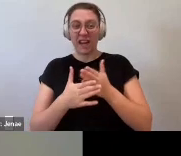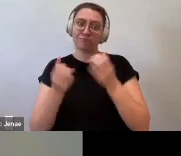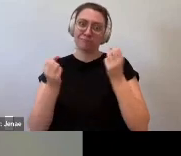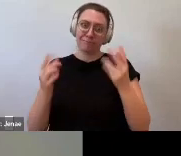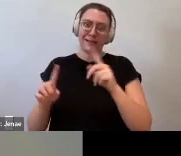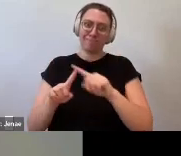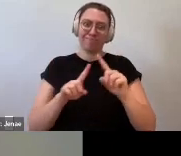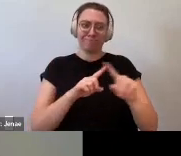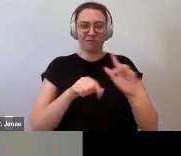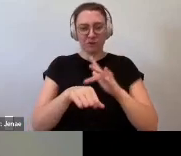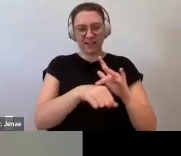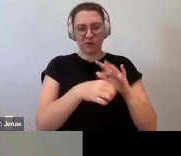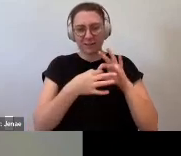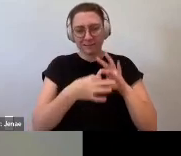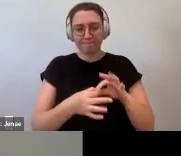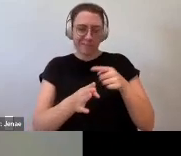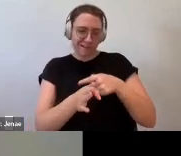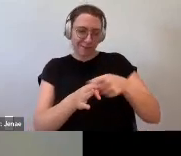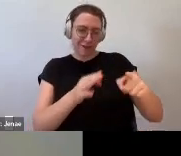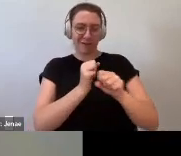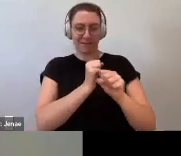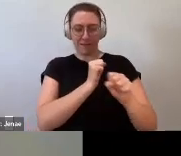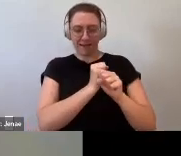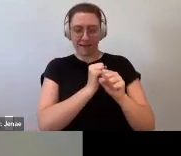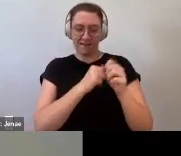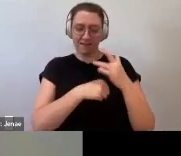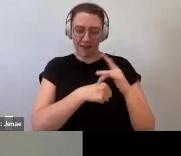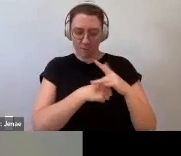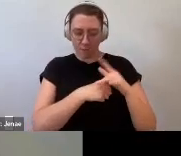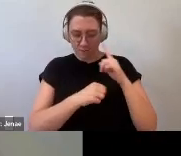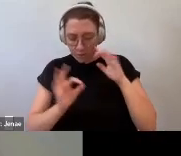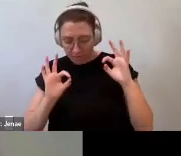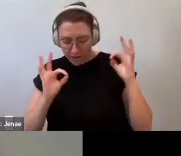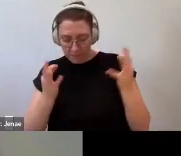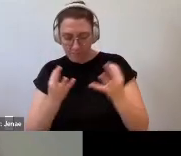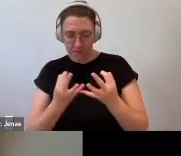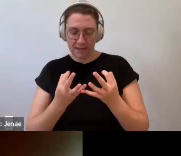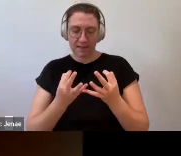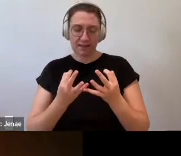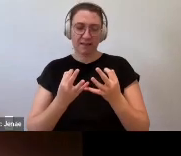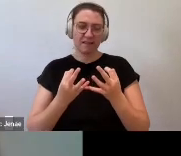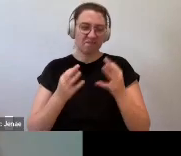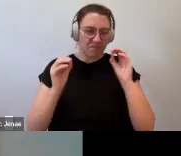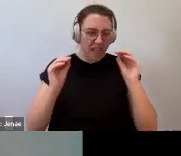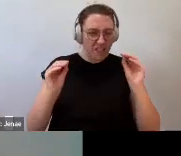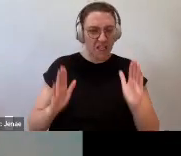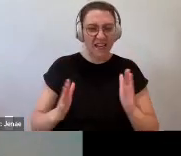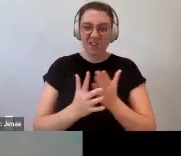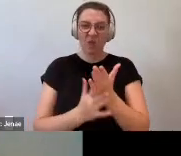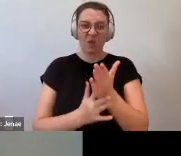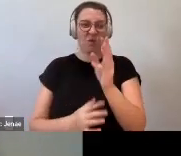relacionados con medios especializados disponibles para familias y educadores a través de su sitio web, así como